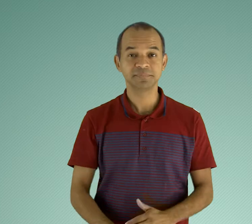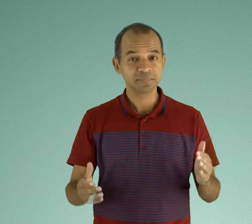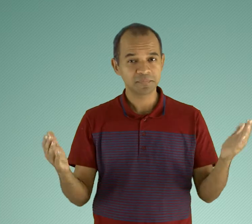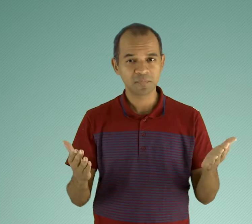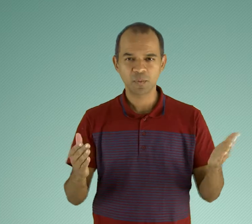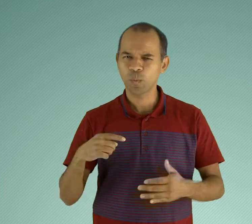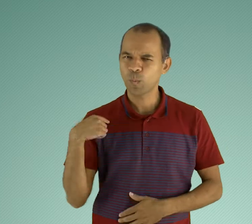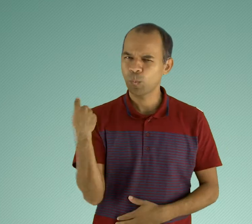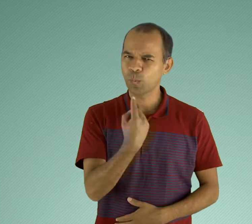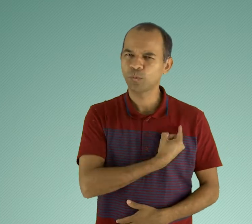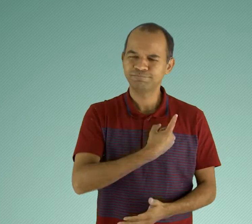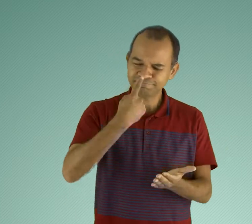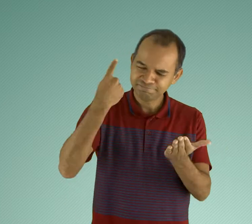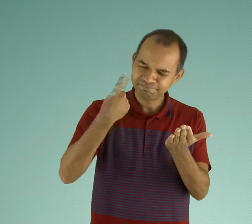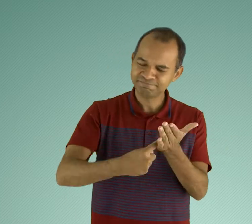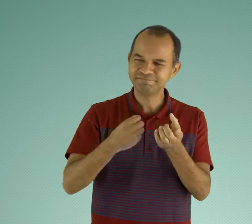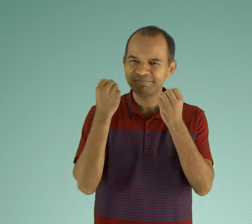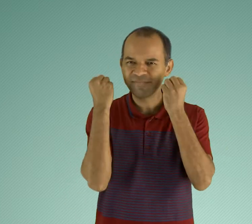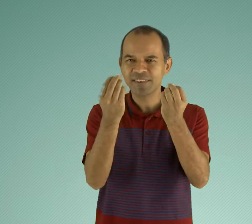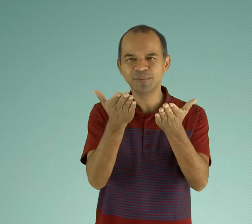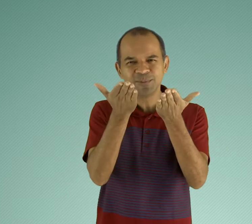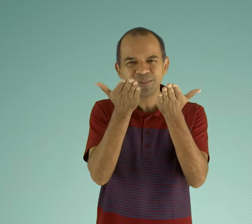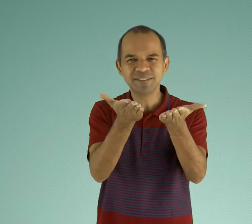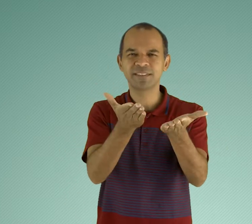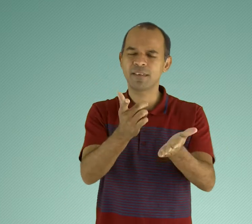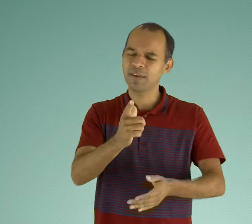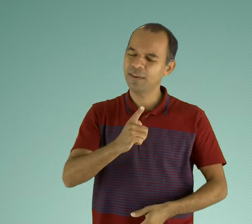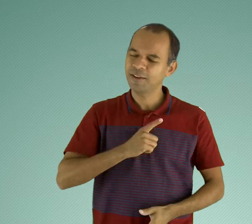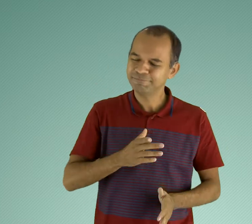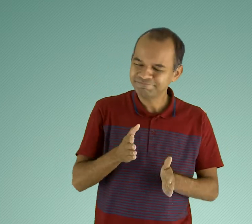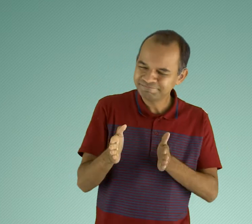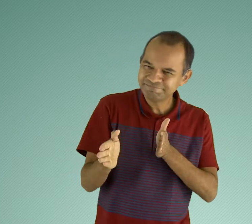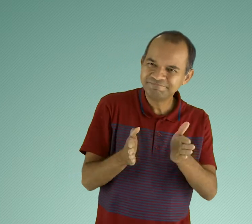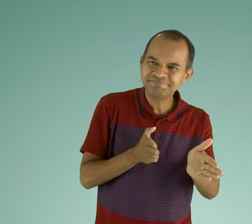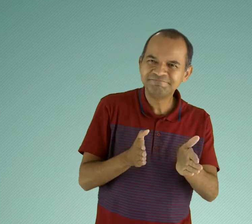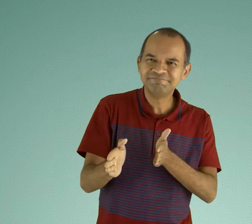Reafirmamos o nosso compromisso de proporcionar a você em condições